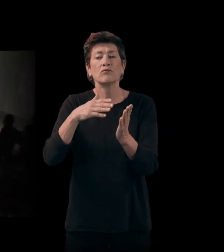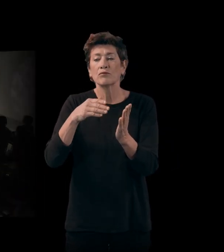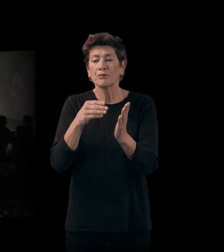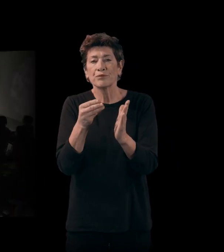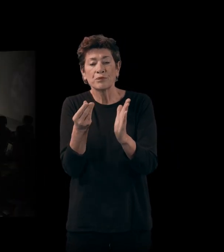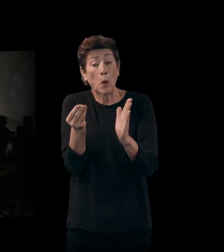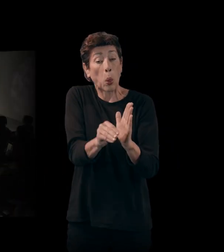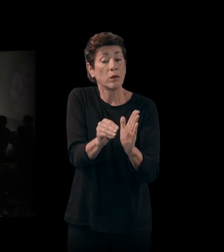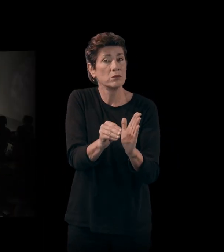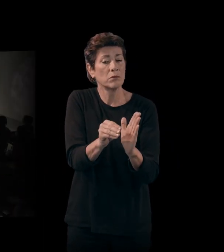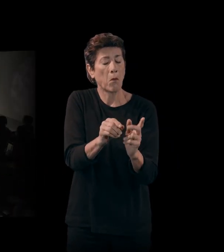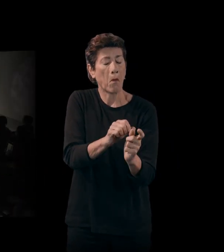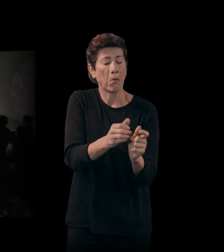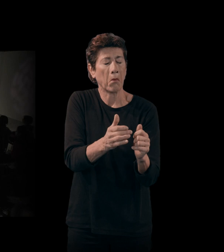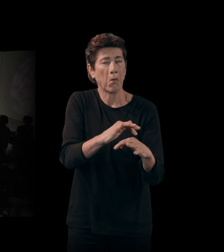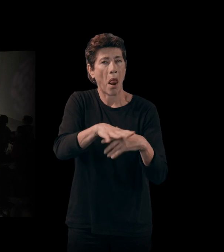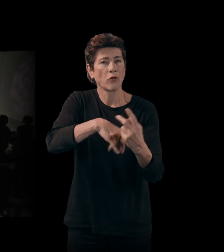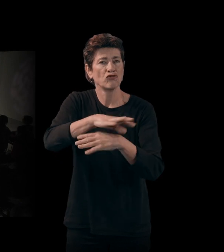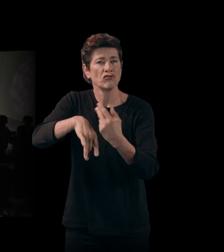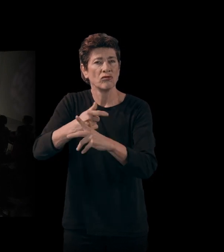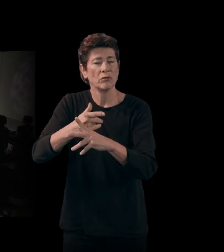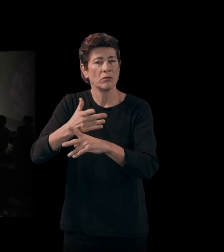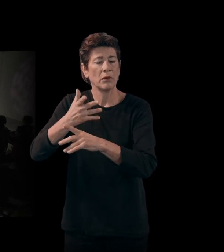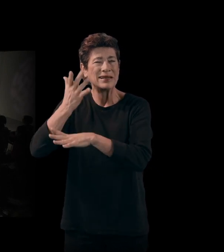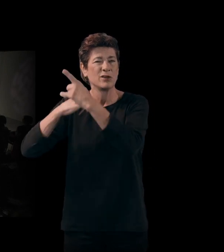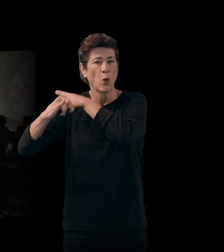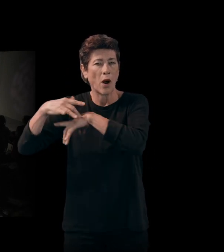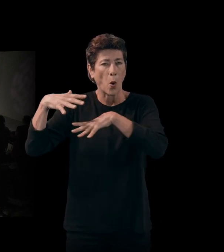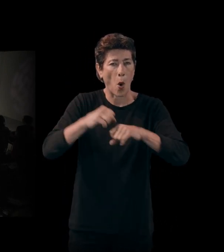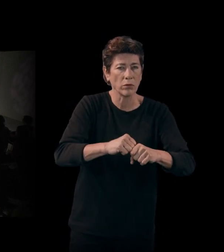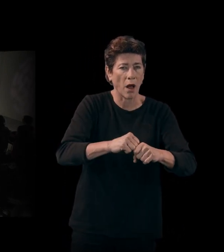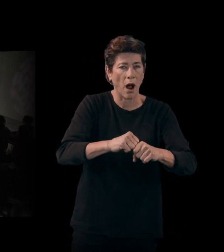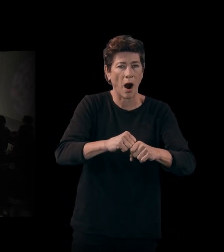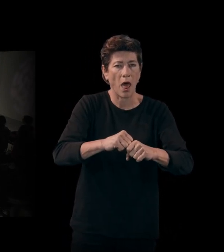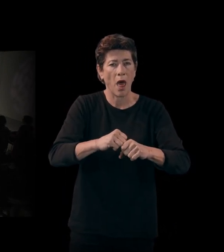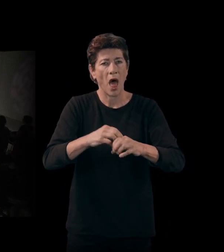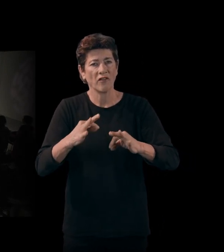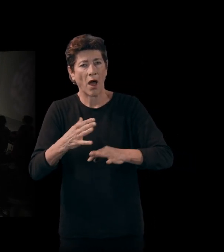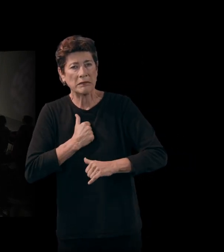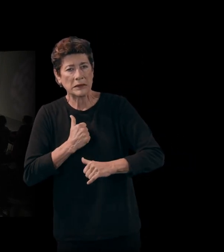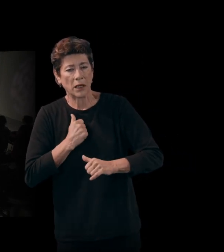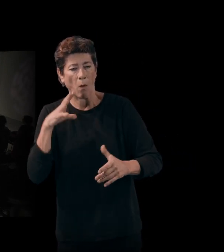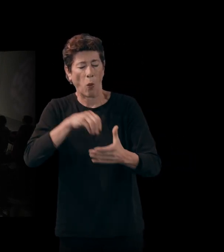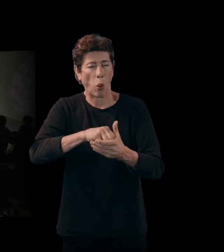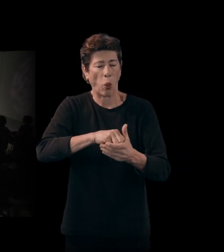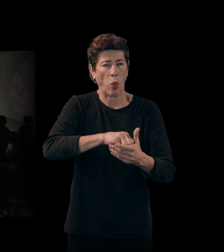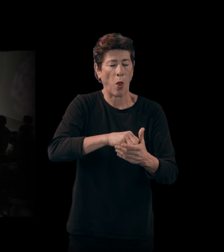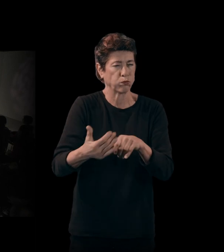de le mêler à une histoire coloniale autre, plus compliquée, plus politique, enfin rien n'est plus politique, mais vous voyez